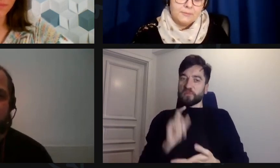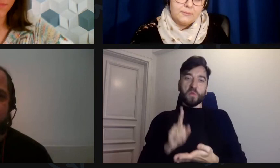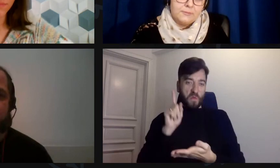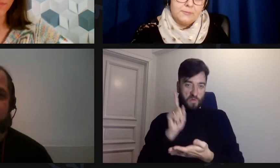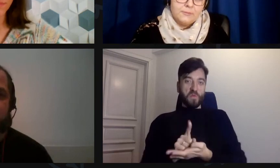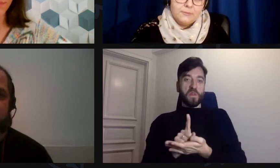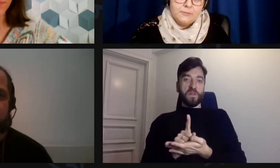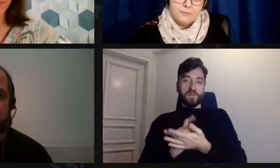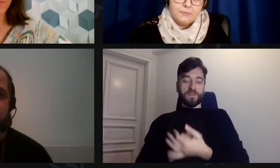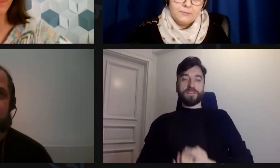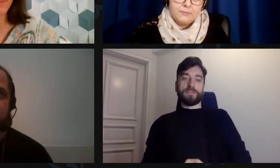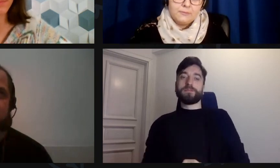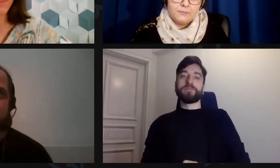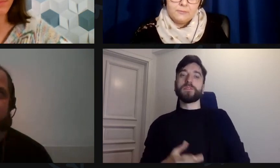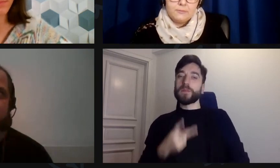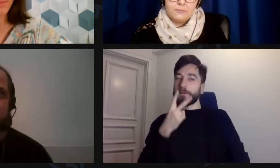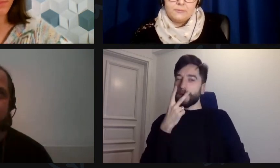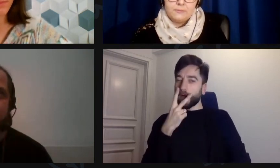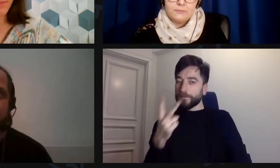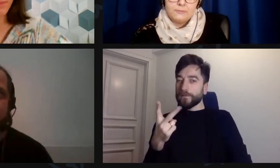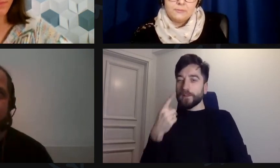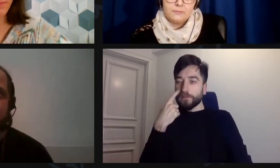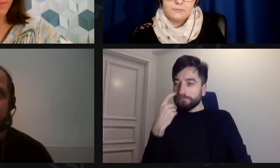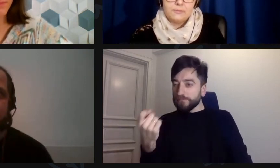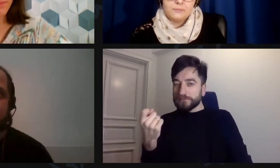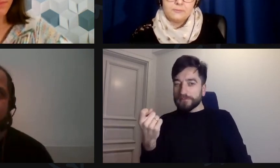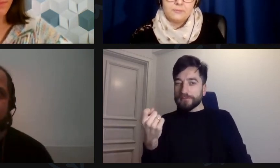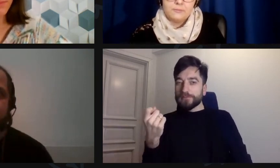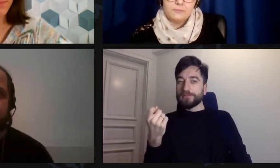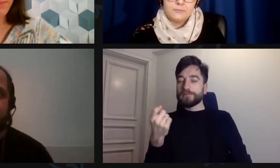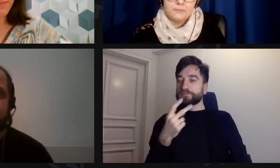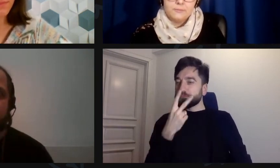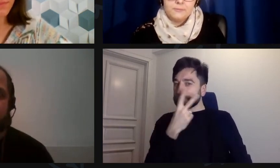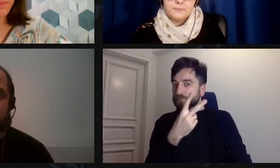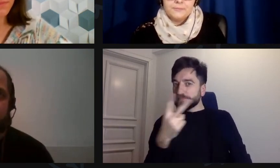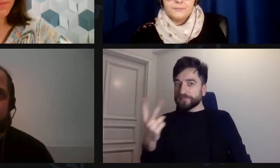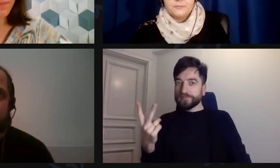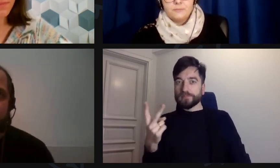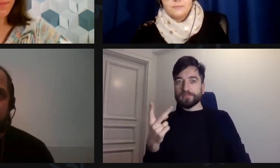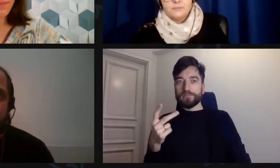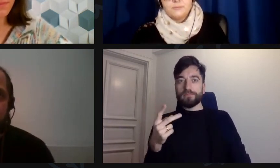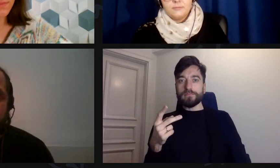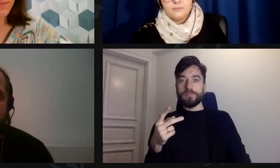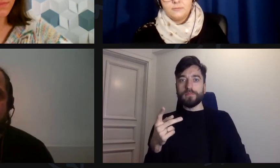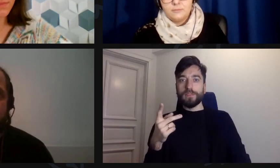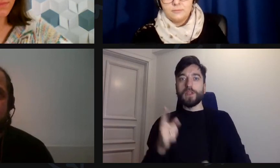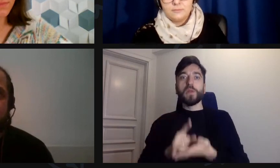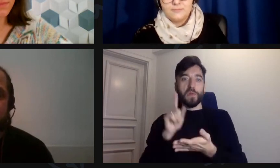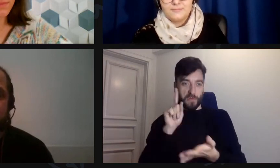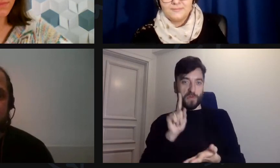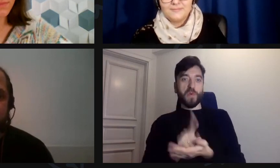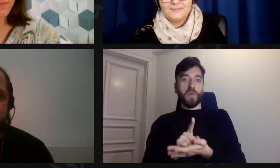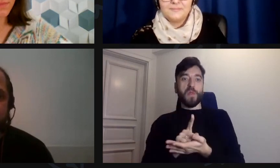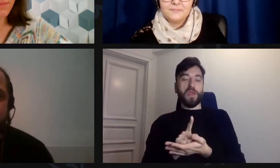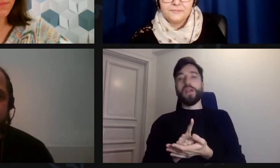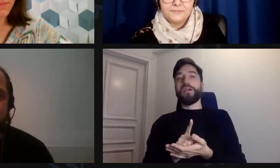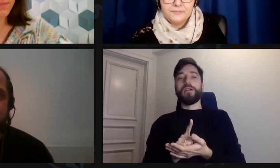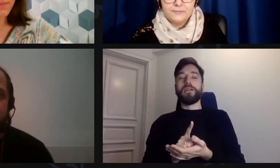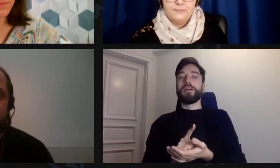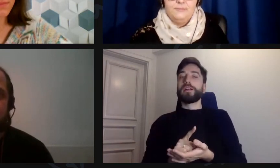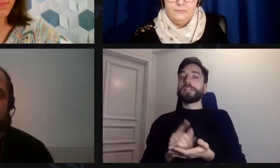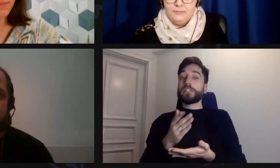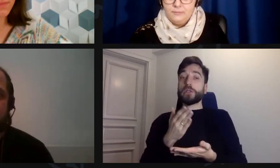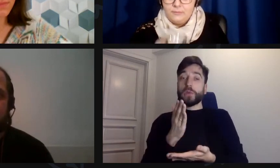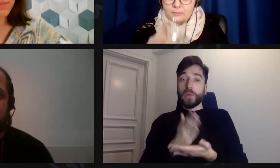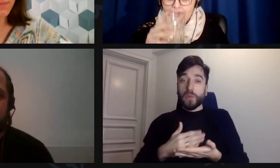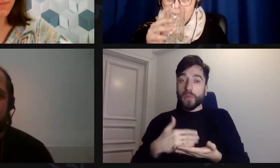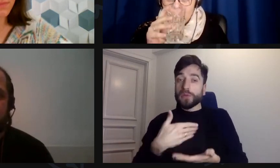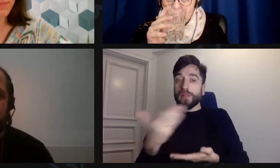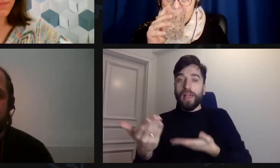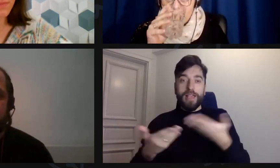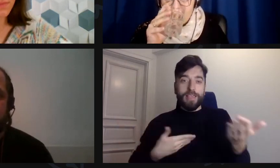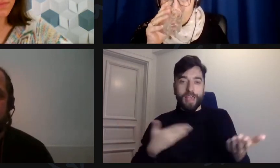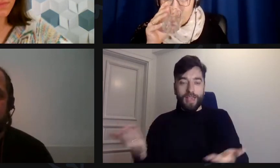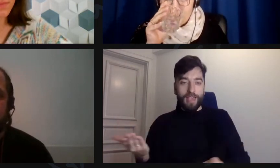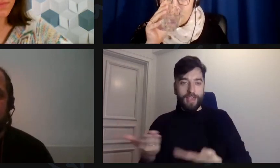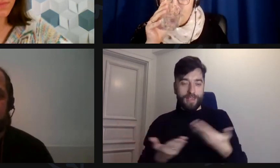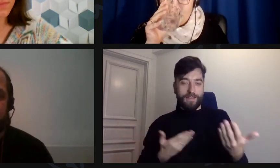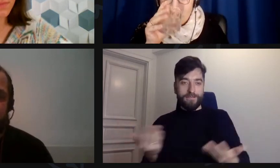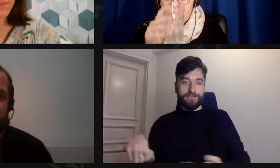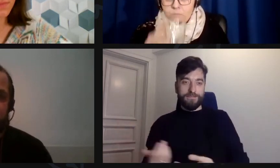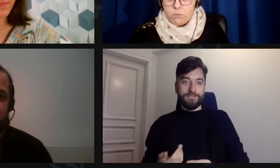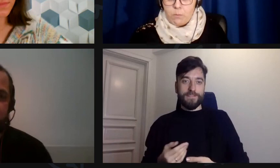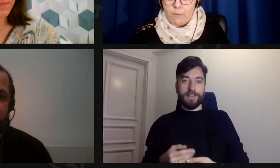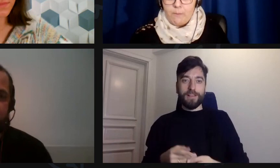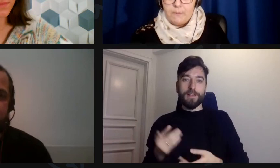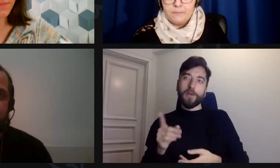Czuję ją widząc to co mi się udało zrobić, czym udało mi się podzielić i to czym udało mi się zarazić wiele osób.